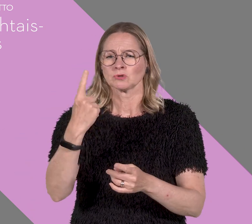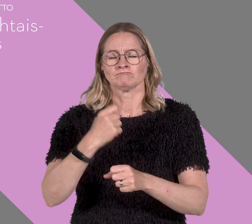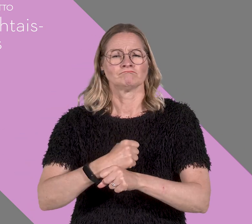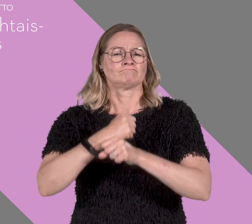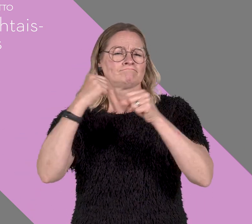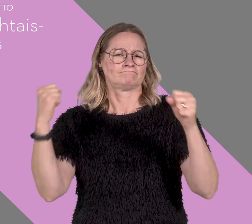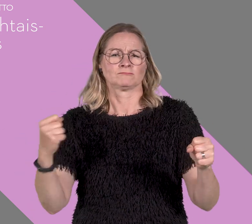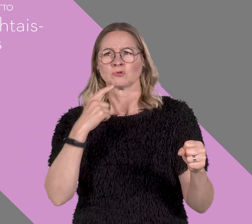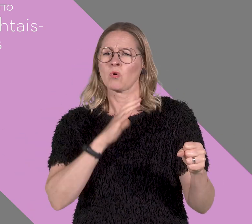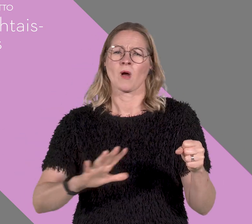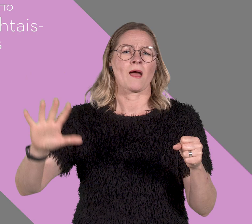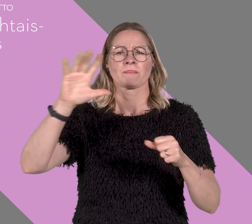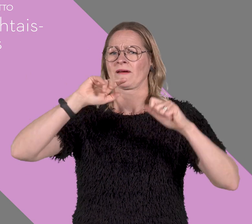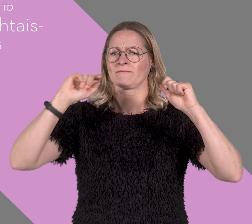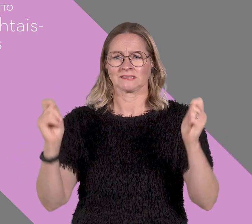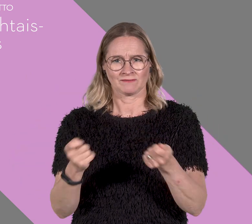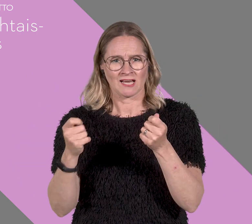on yksi koko Suomen suurimmista festivaaleista, -